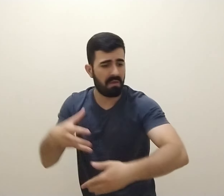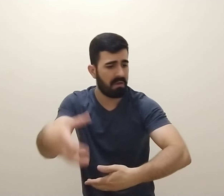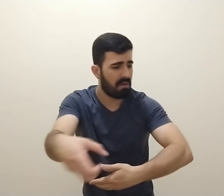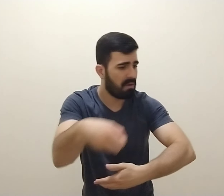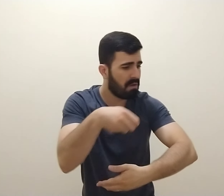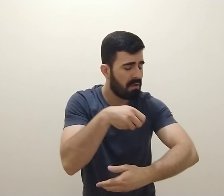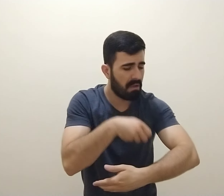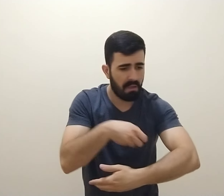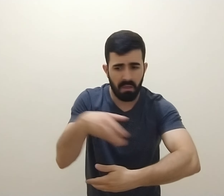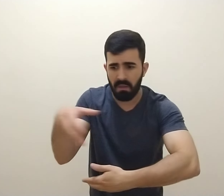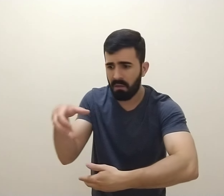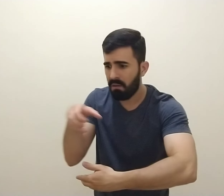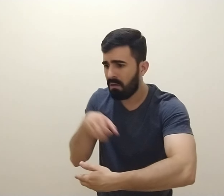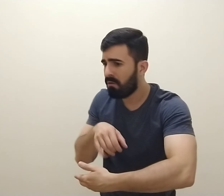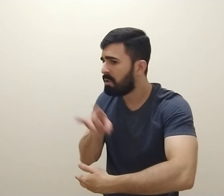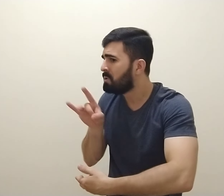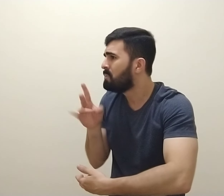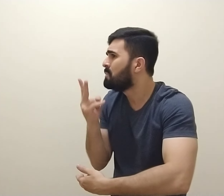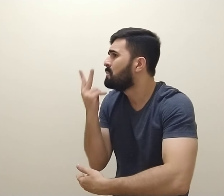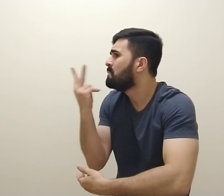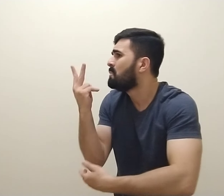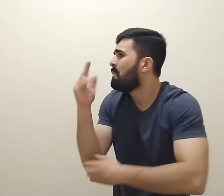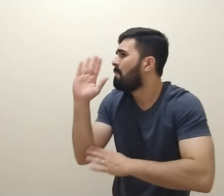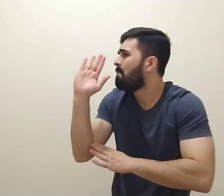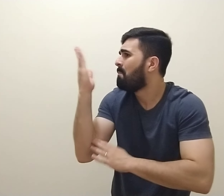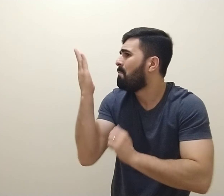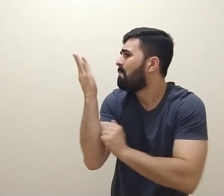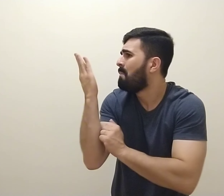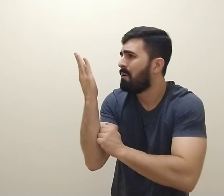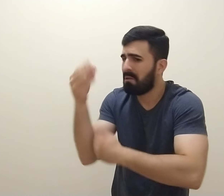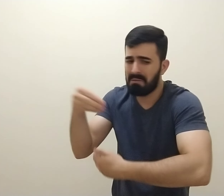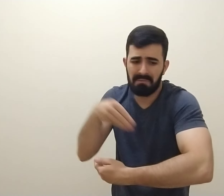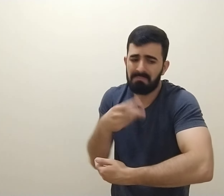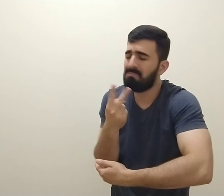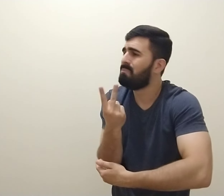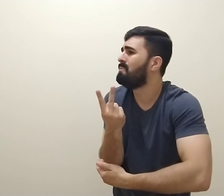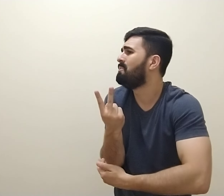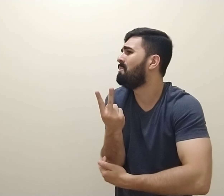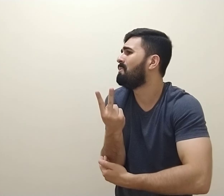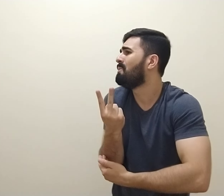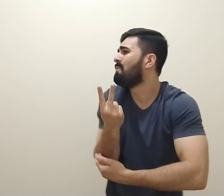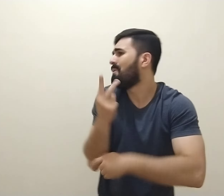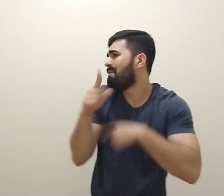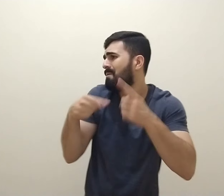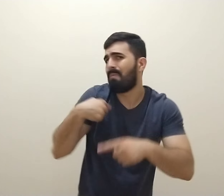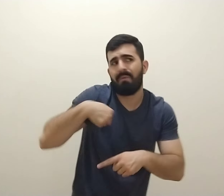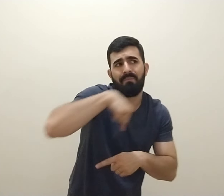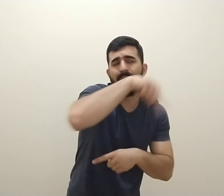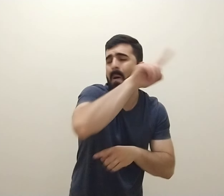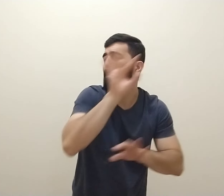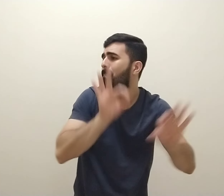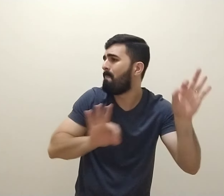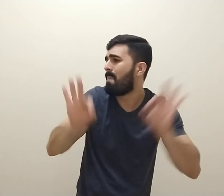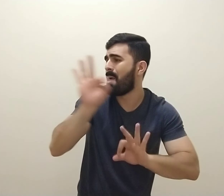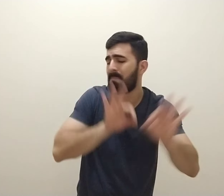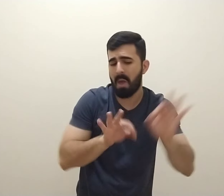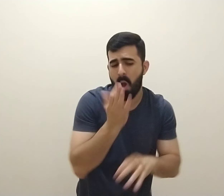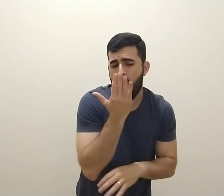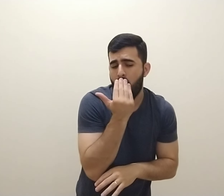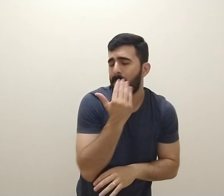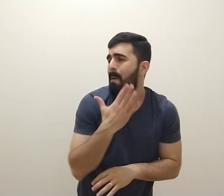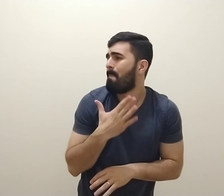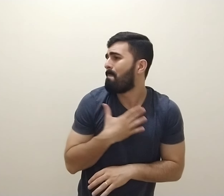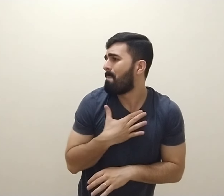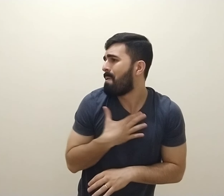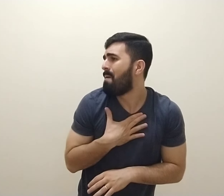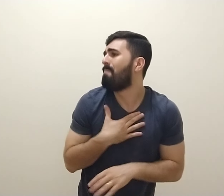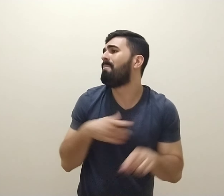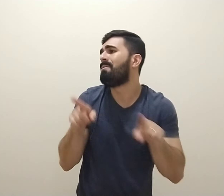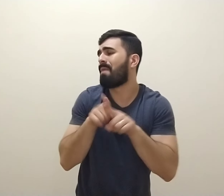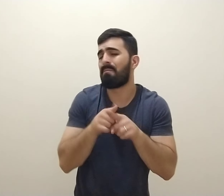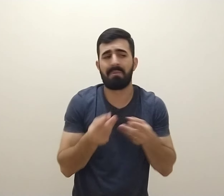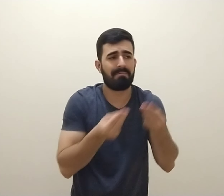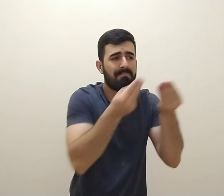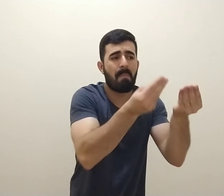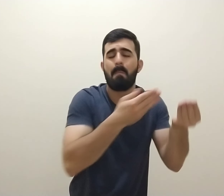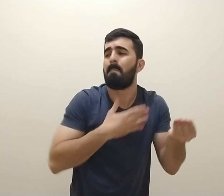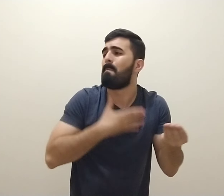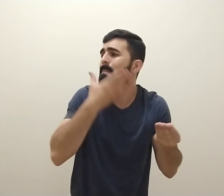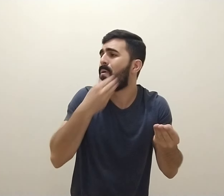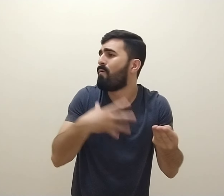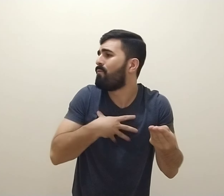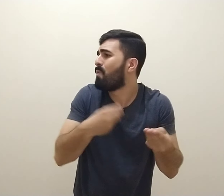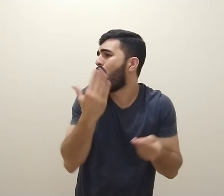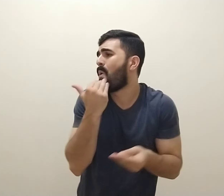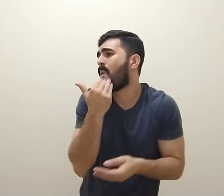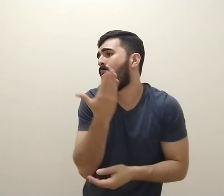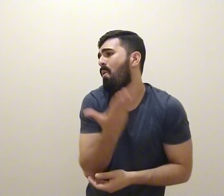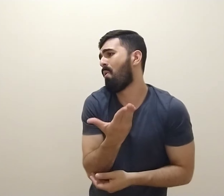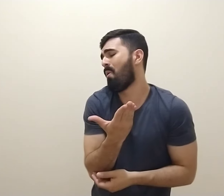estava apanhando dois pedaços de lenha, a fim de preparar esse resto para mim e meu filho,